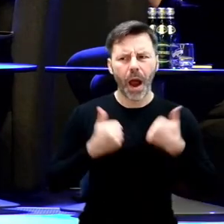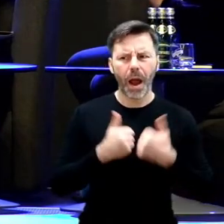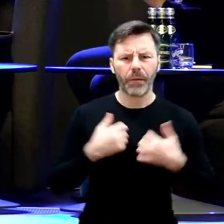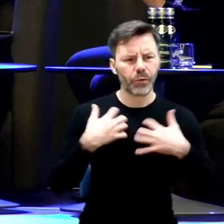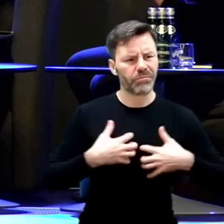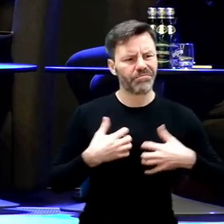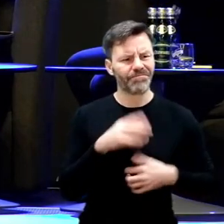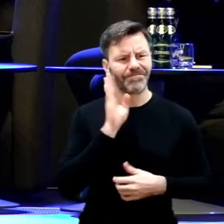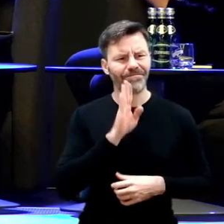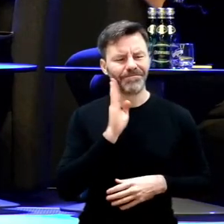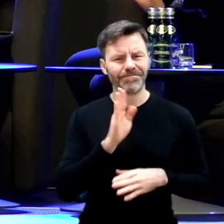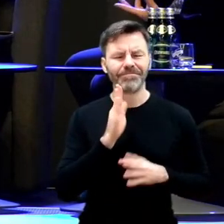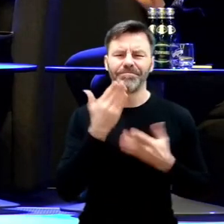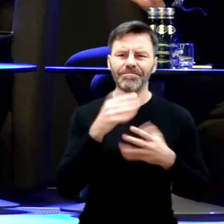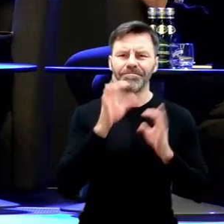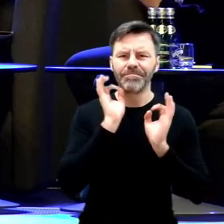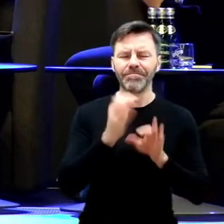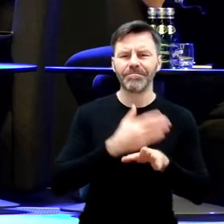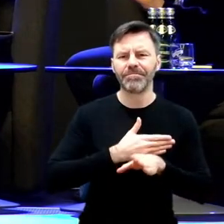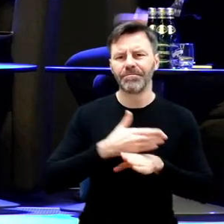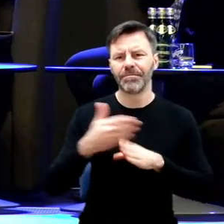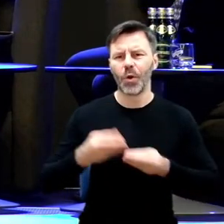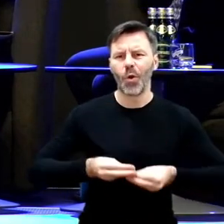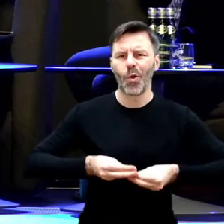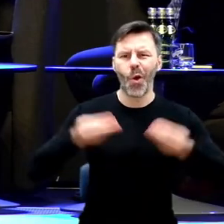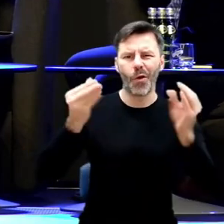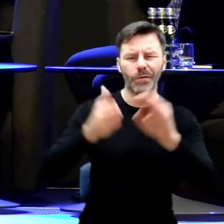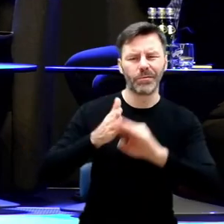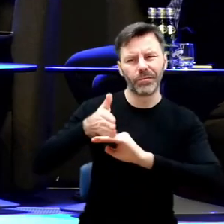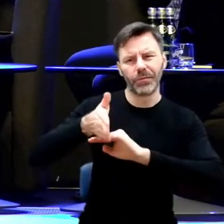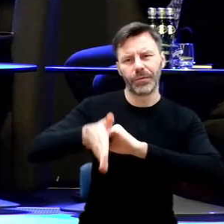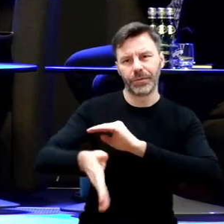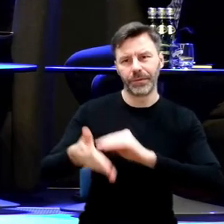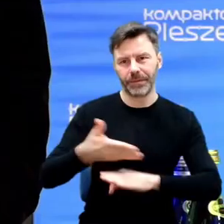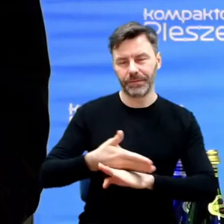odpowiednią jakość życia i rozwoju w przyszłości, No to jest jakby tutaj oczywiście ten warunek podstawowy.